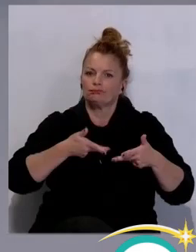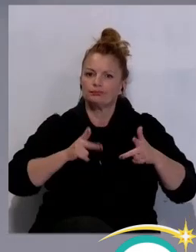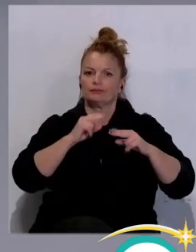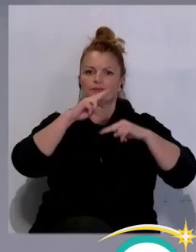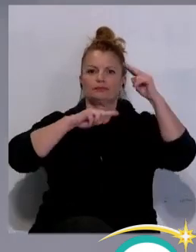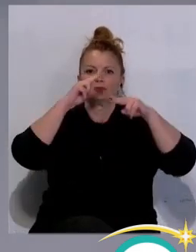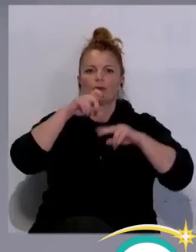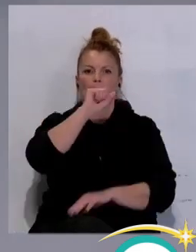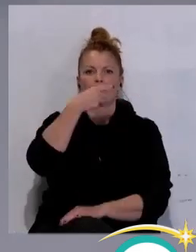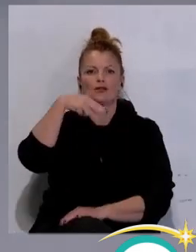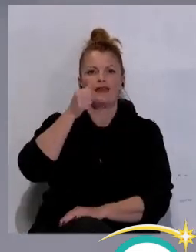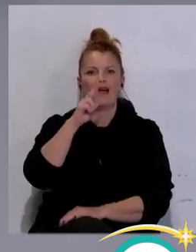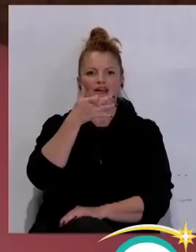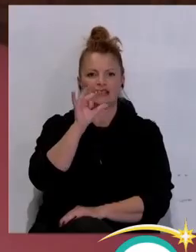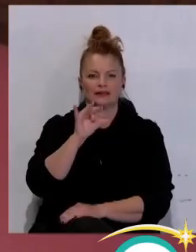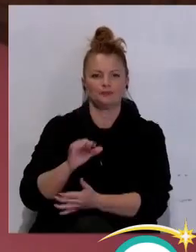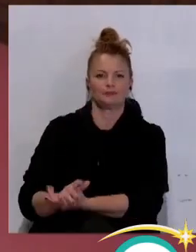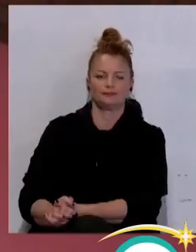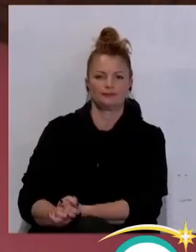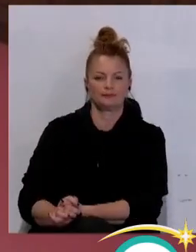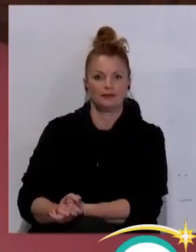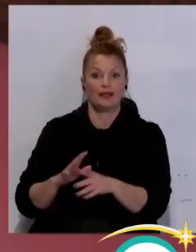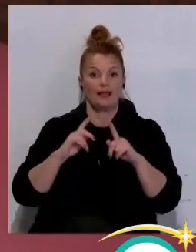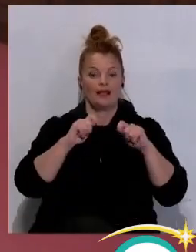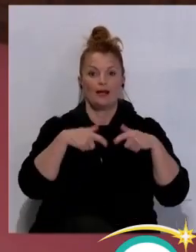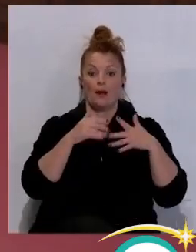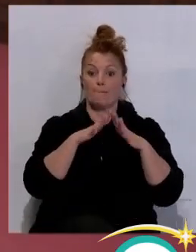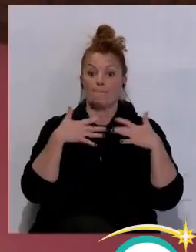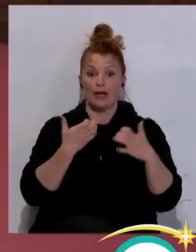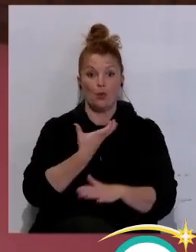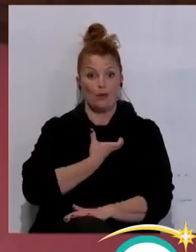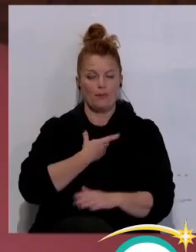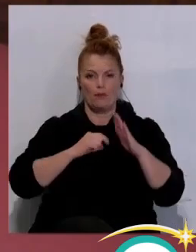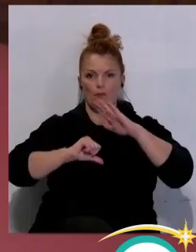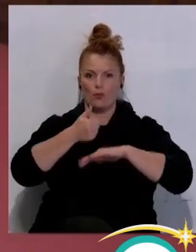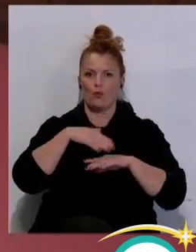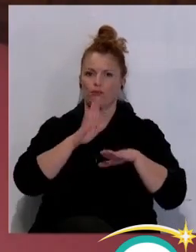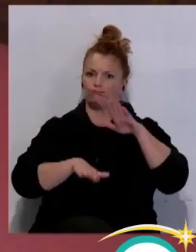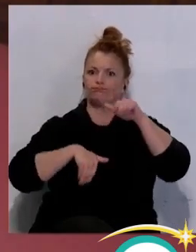de navals a la ciudad el el pleno municipal ha aprobado un nuevo paso en la tramitación para